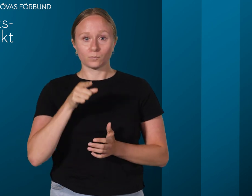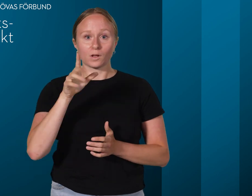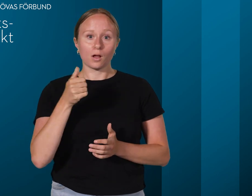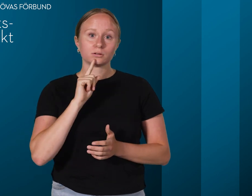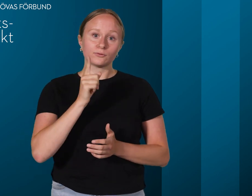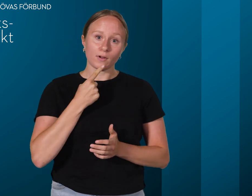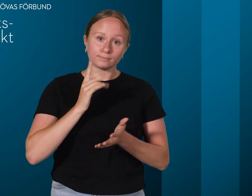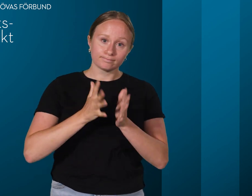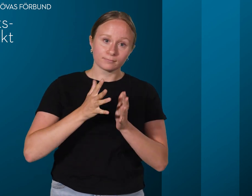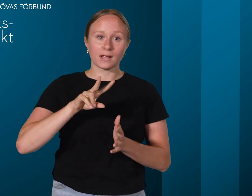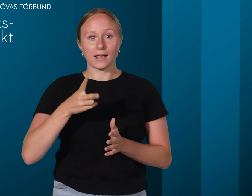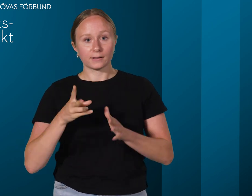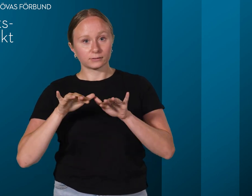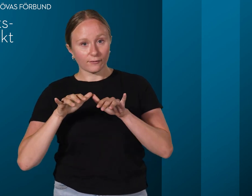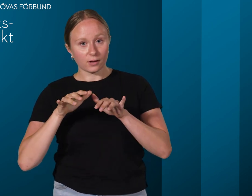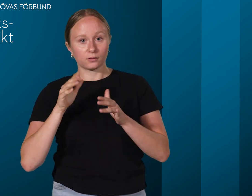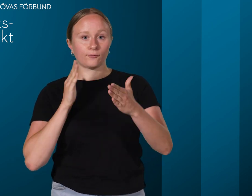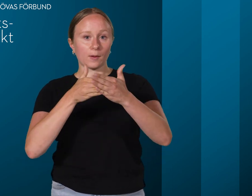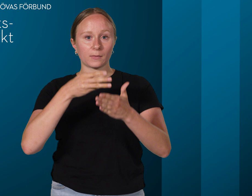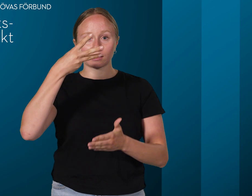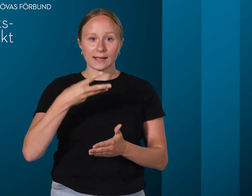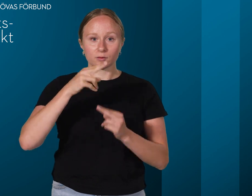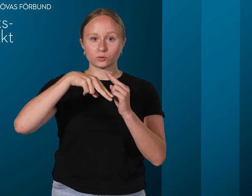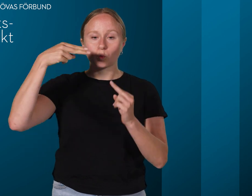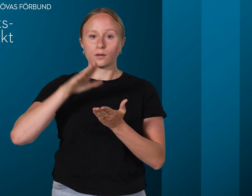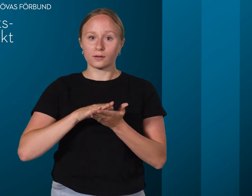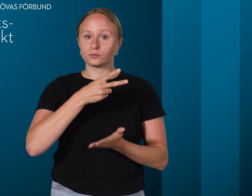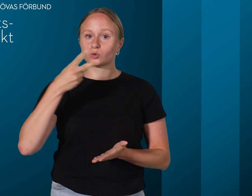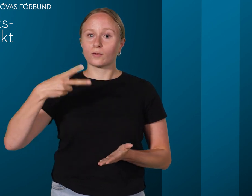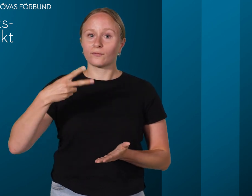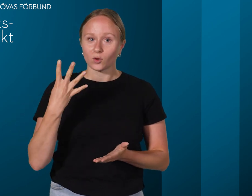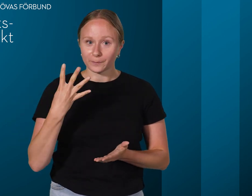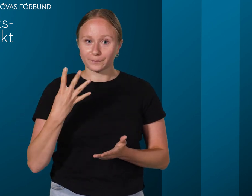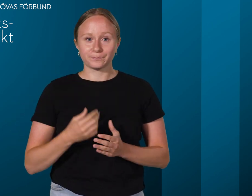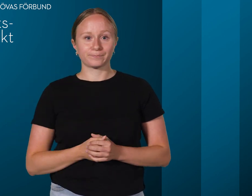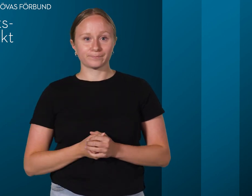Du kan svara genom att teckna eller skriva fram till den 30 juni 2024.